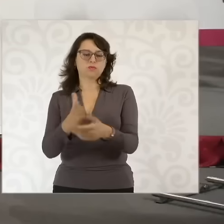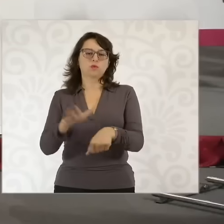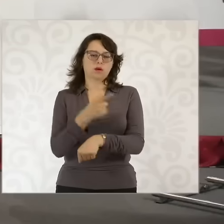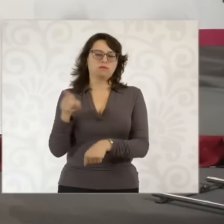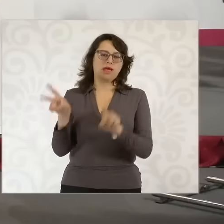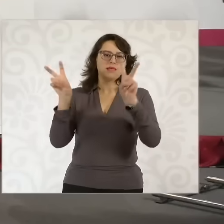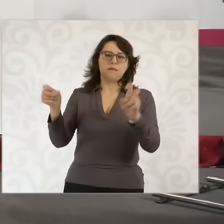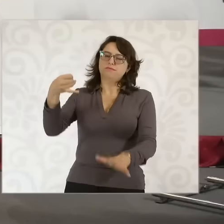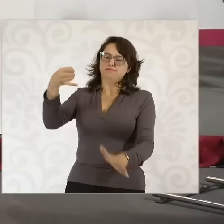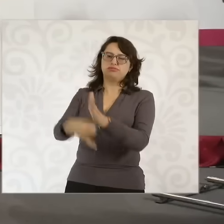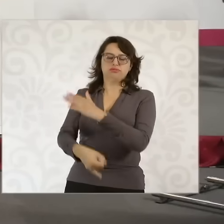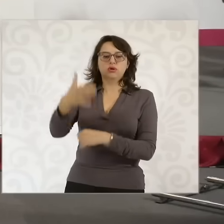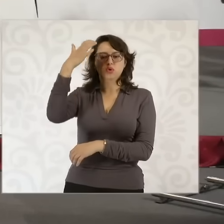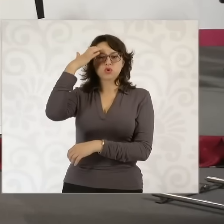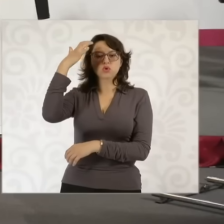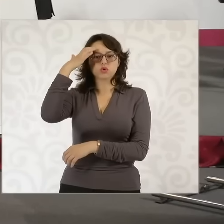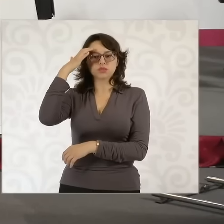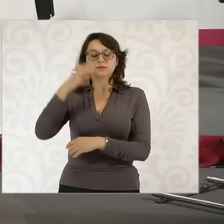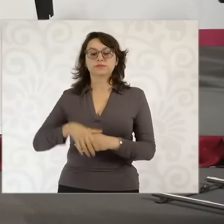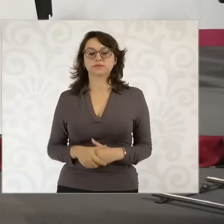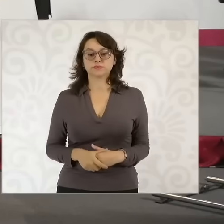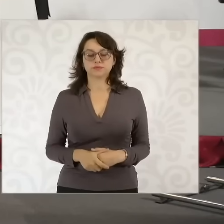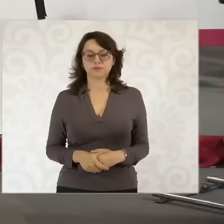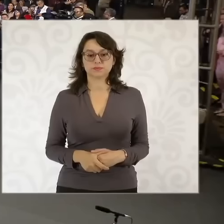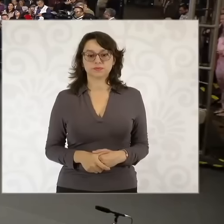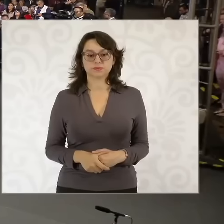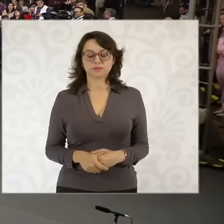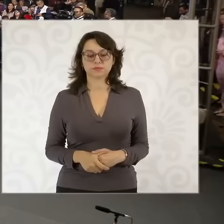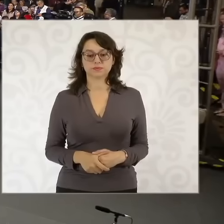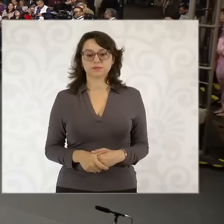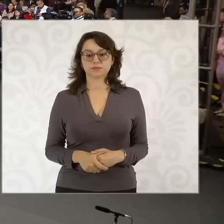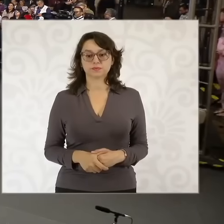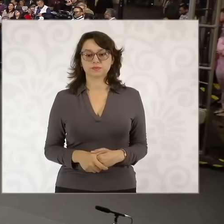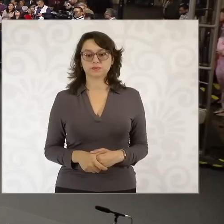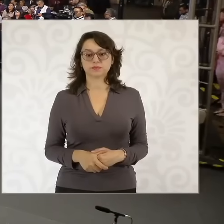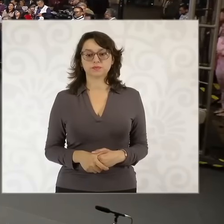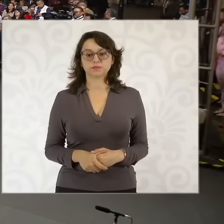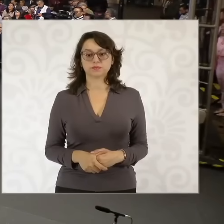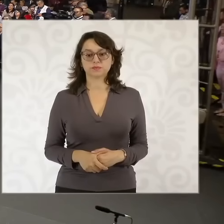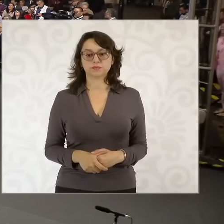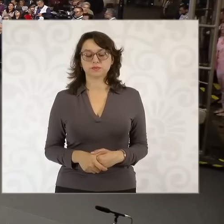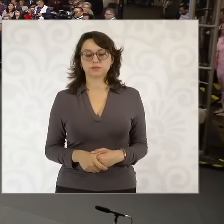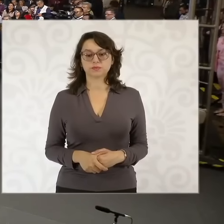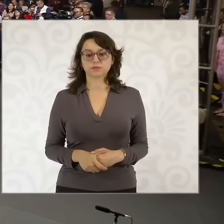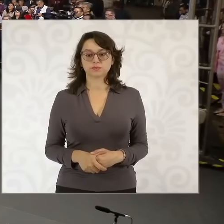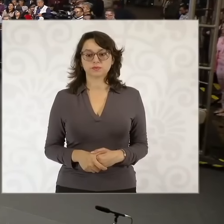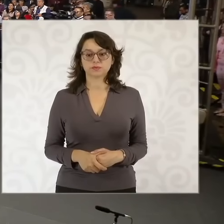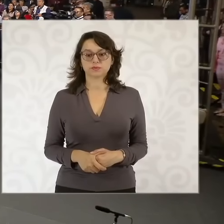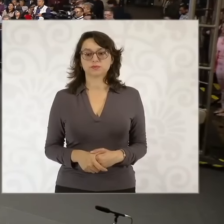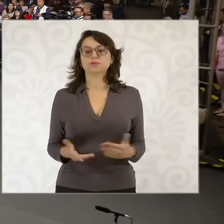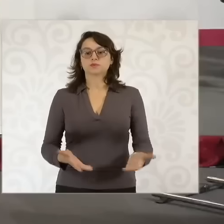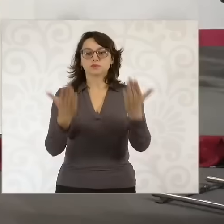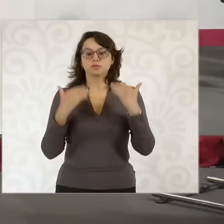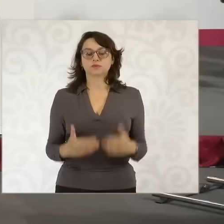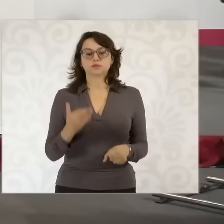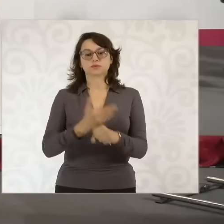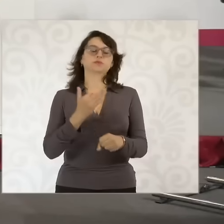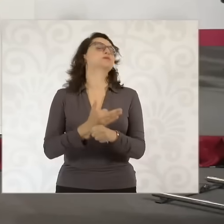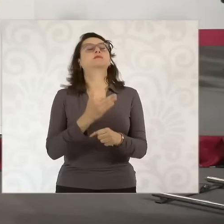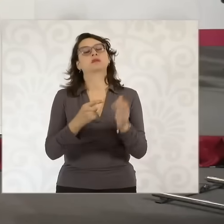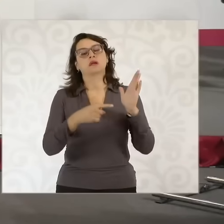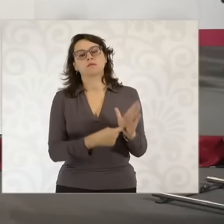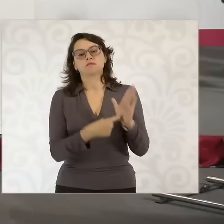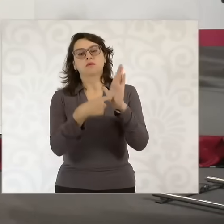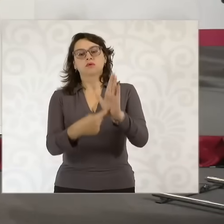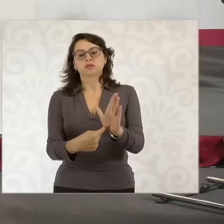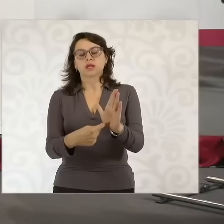el tema. Aquí está Jorge. Vamos a mencionar de manera general el contexto que nos lleva, digamos,